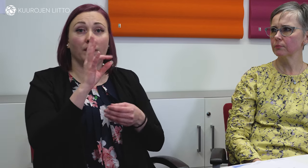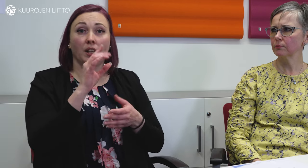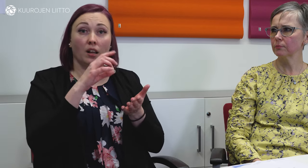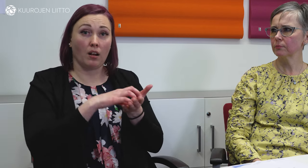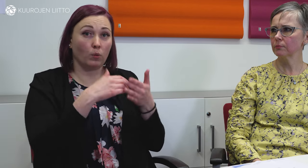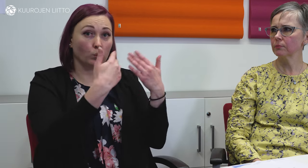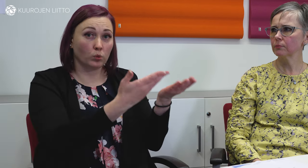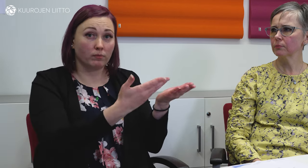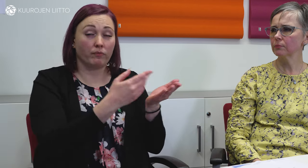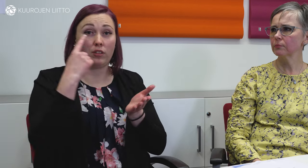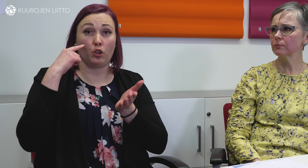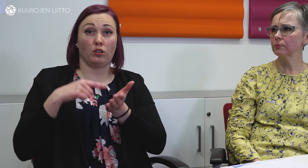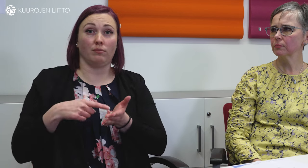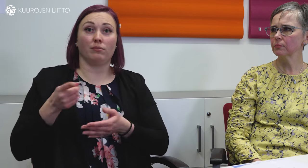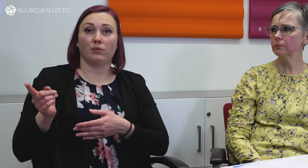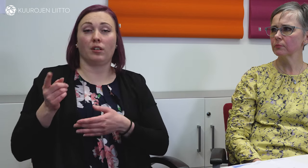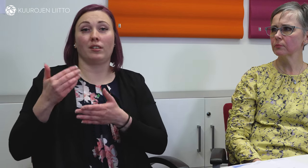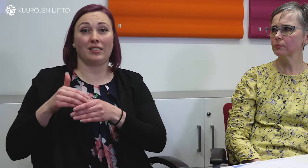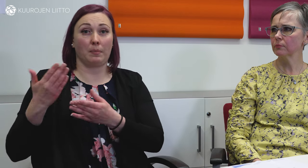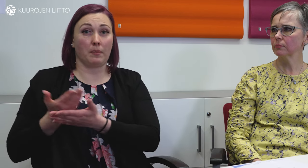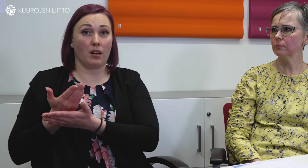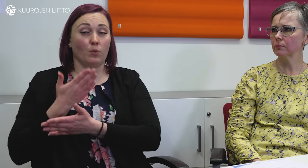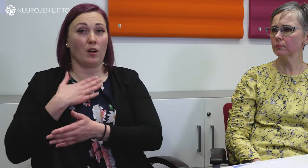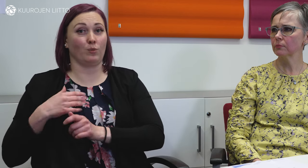mikä tarkoittaa sitä, että maailmankongressien -